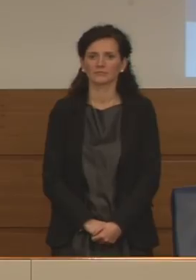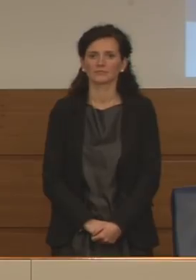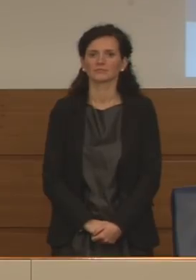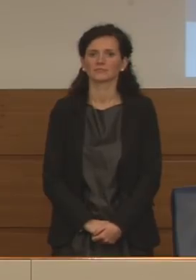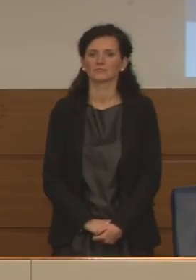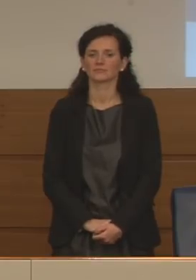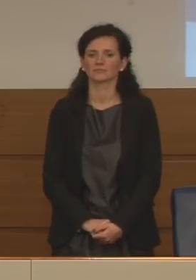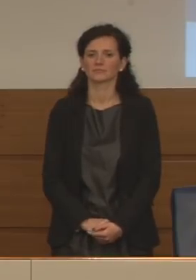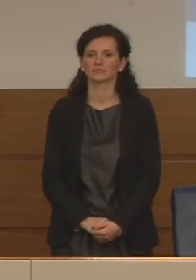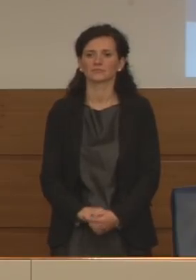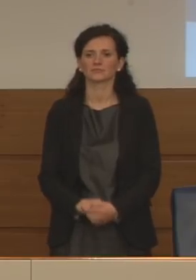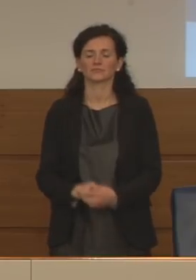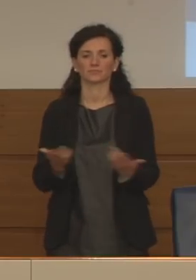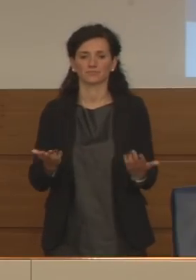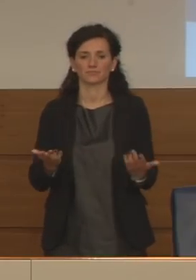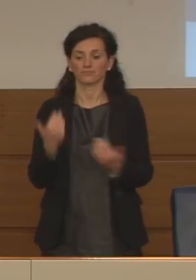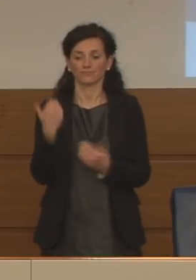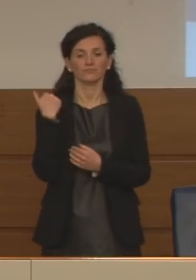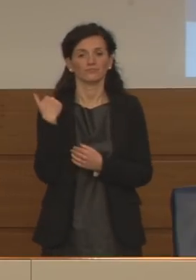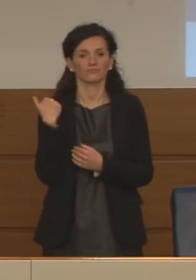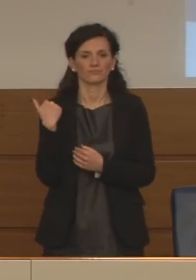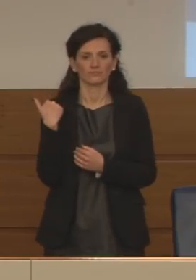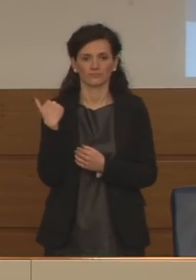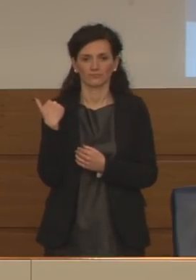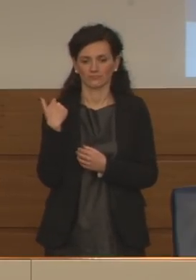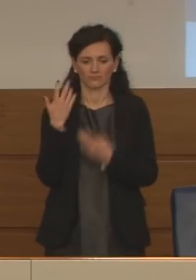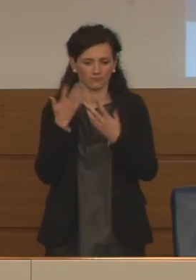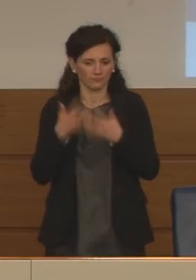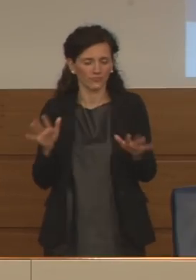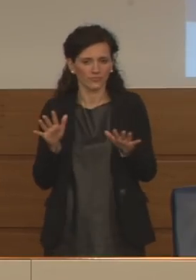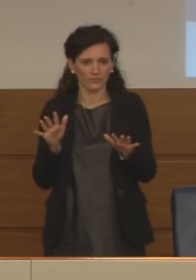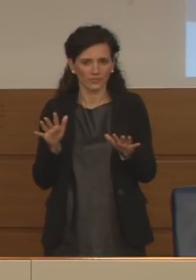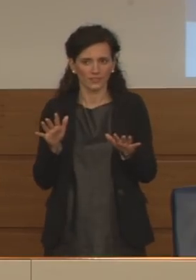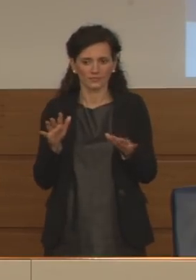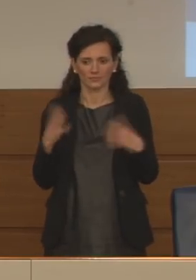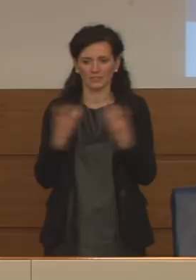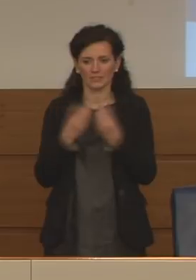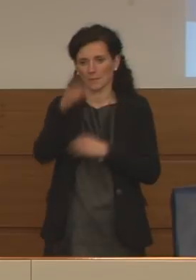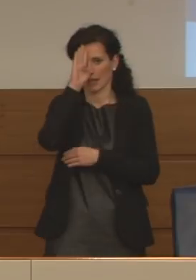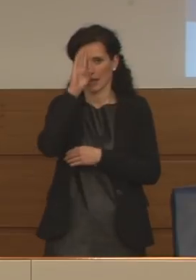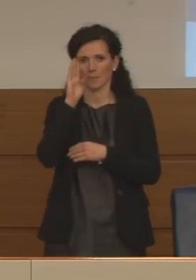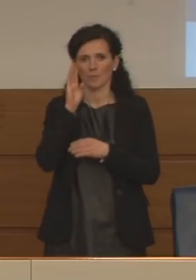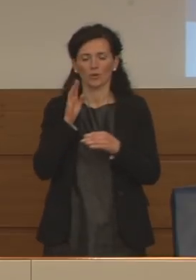Abbiamo appena terminato con il Capo della Protezione Civile Borrelli,